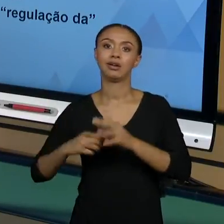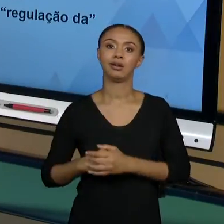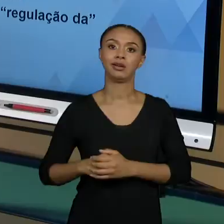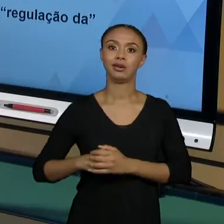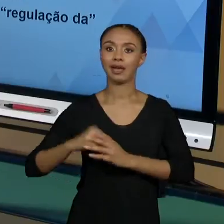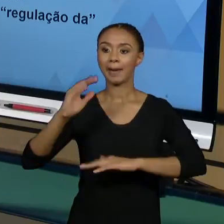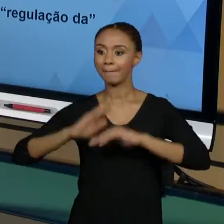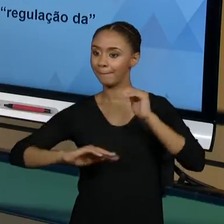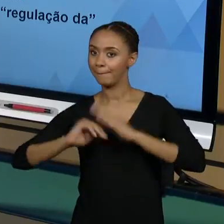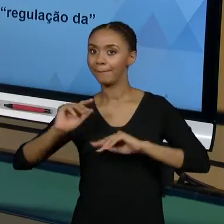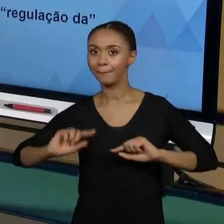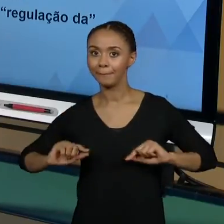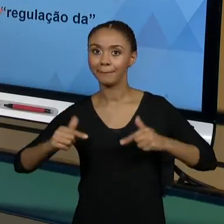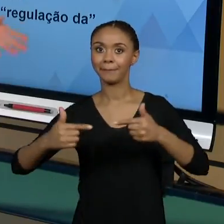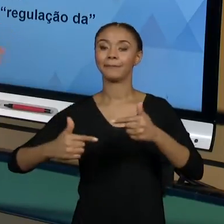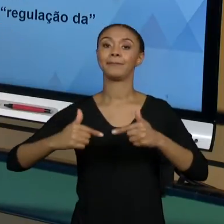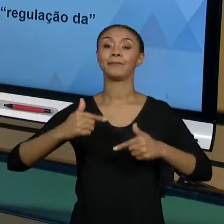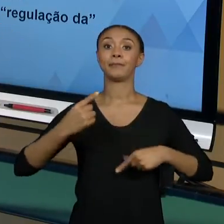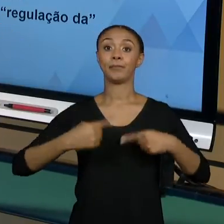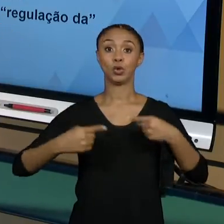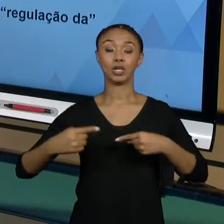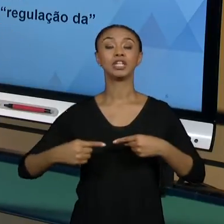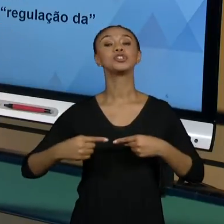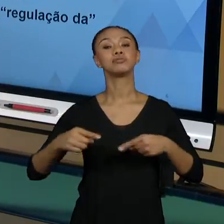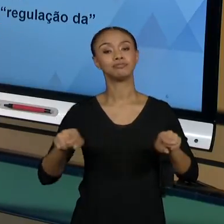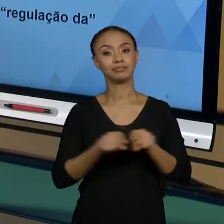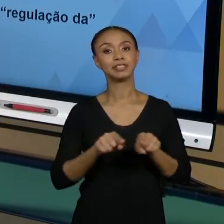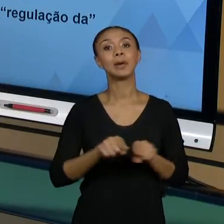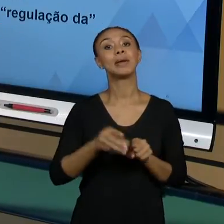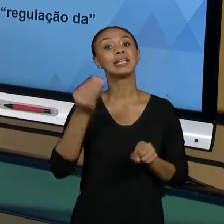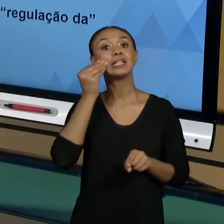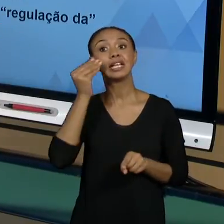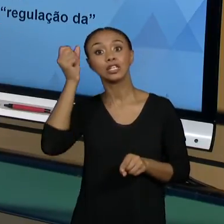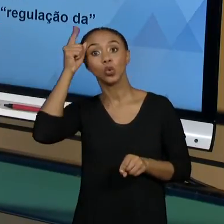TAMBÉM REGULAR A CULTURA. ENTÃO, AO MESMO TEMPO